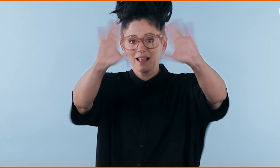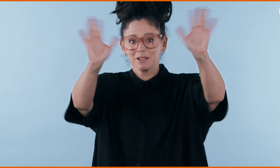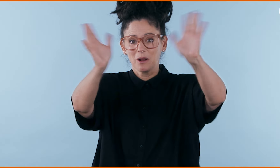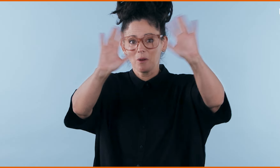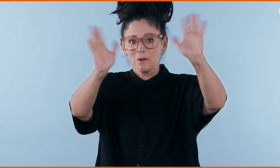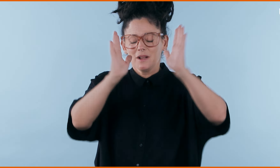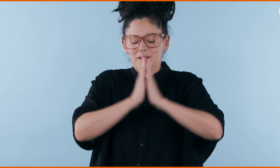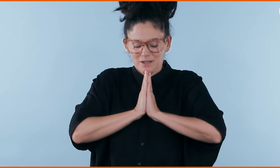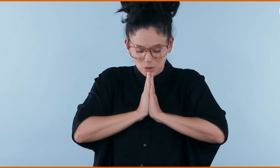Hejdå!